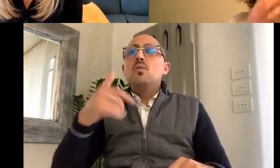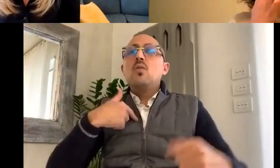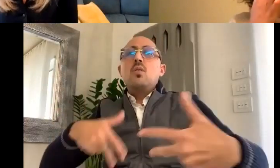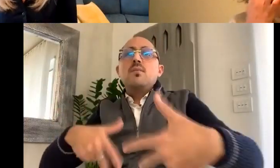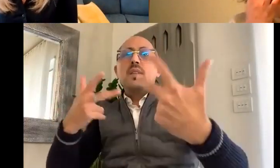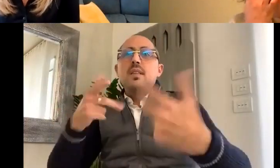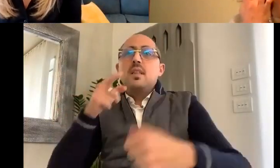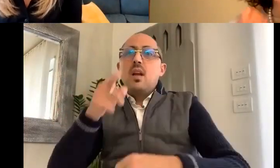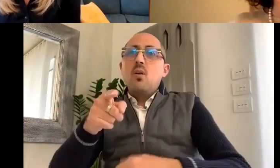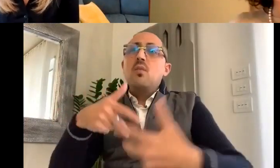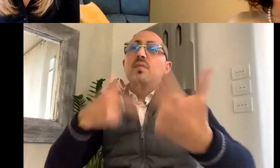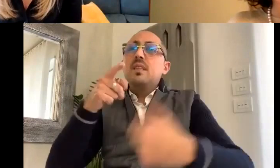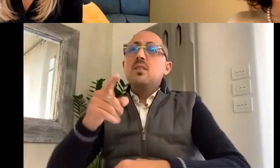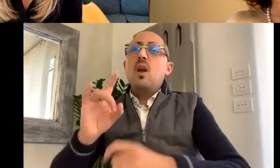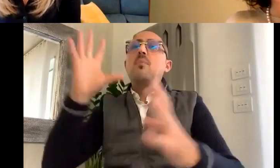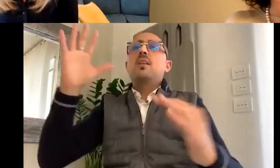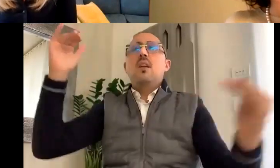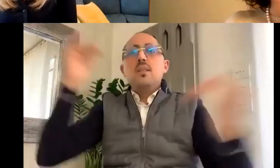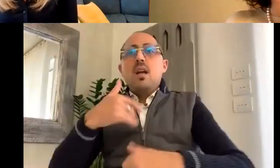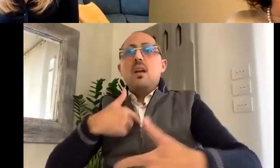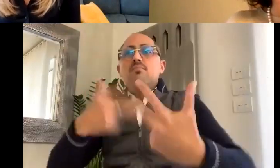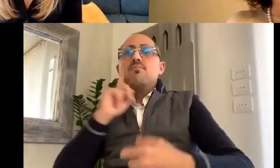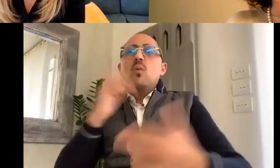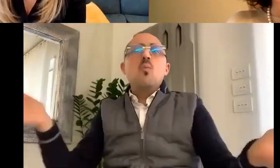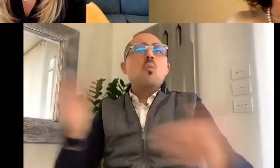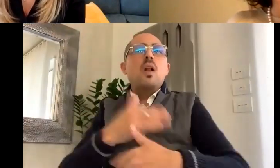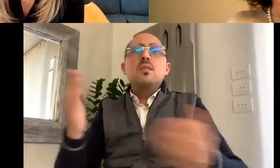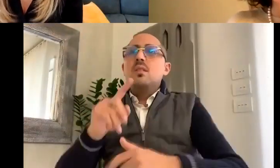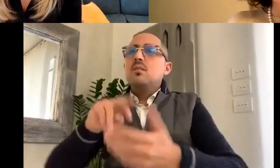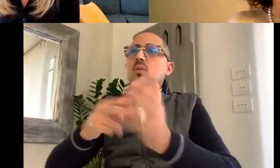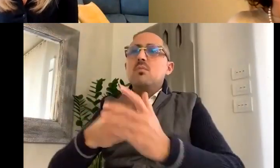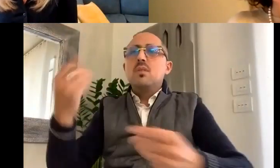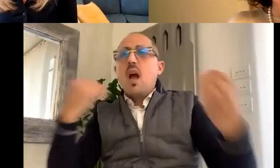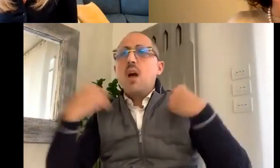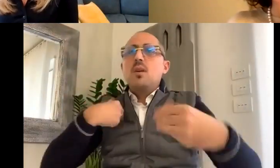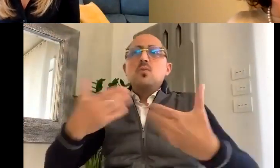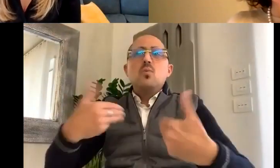Noi sui social continuiamo a fare dei video dalla mattina alla sera